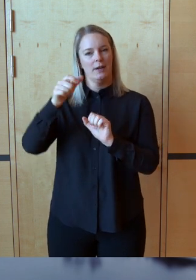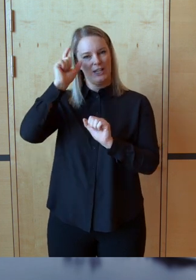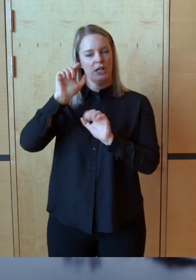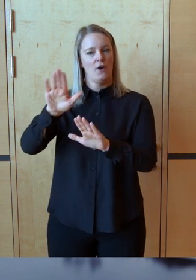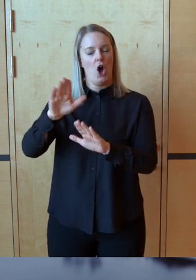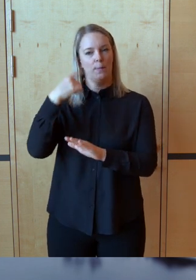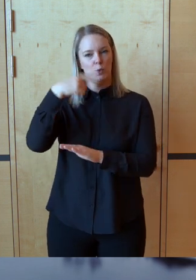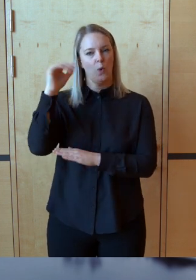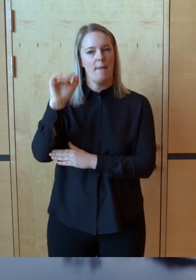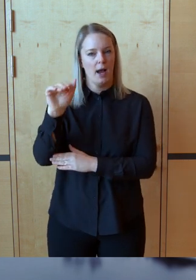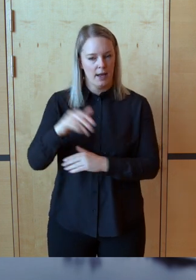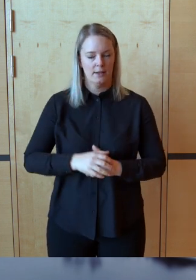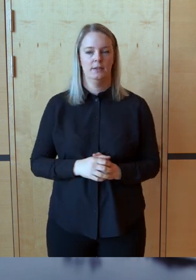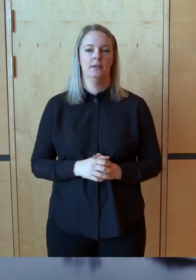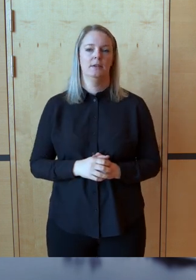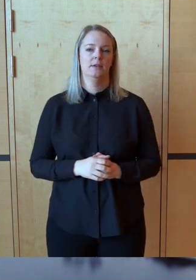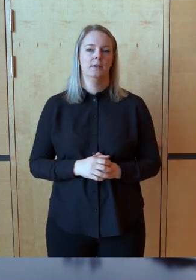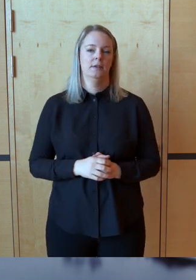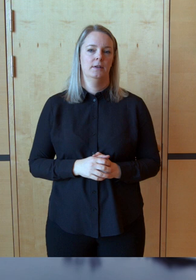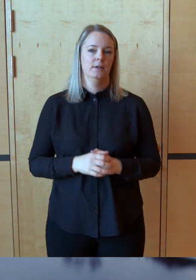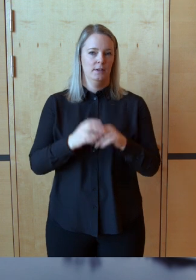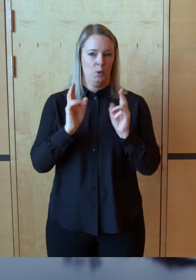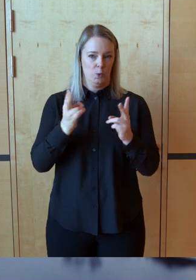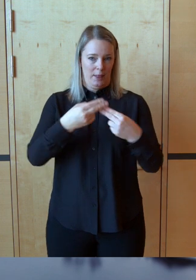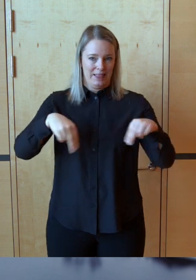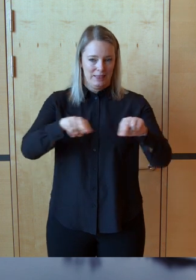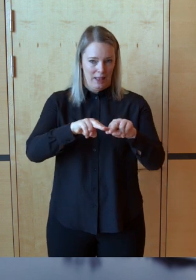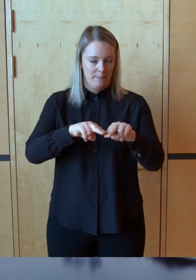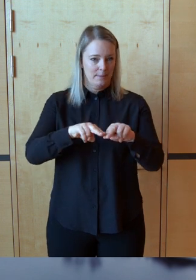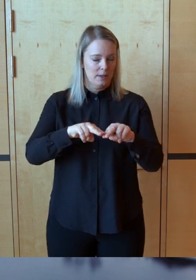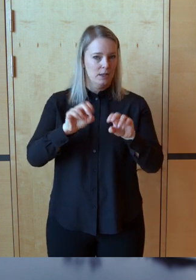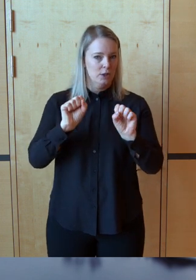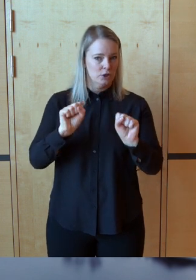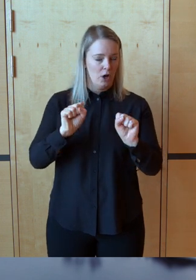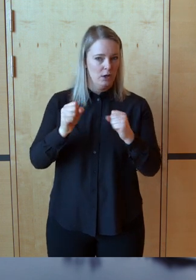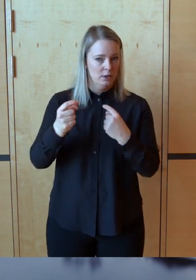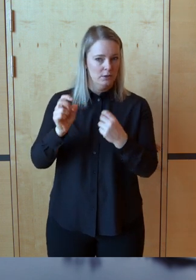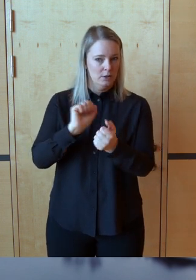Samt att kommunfullmäktige uppdrag till nämnden för support och lokaler att ta fram en plan för renovering av nuvarande